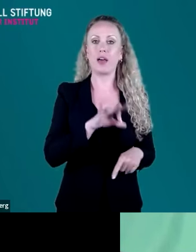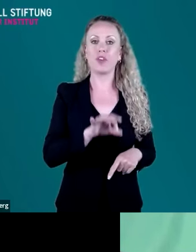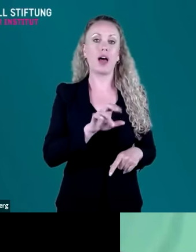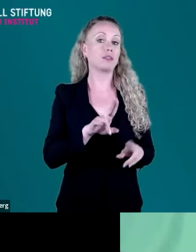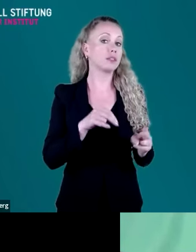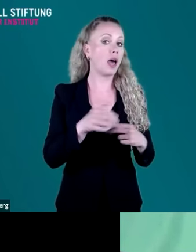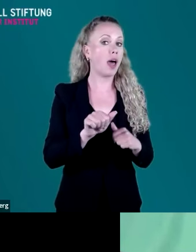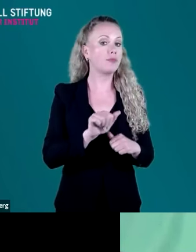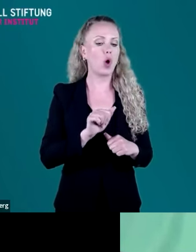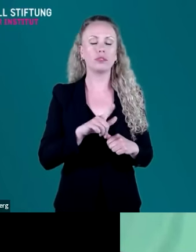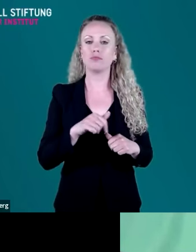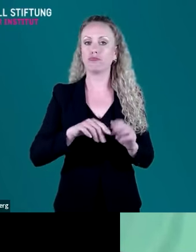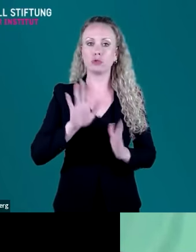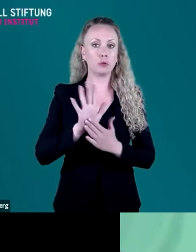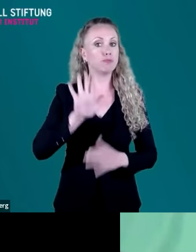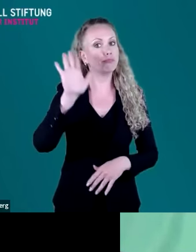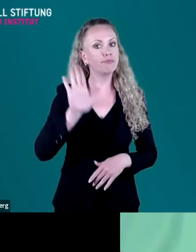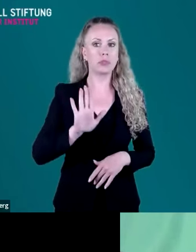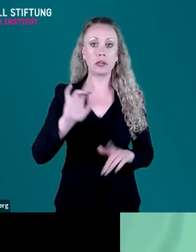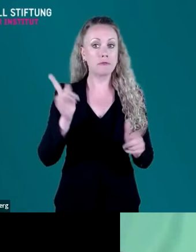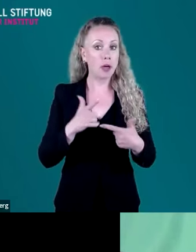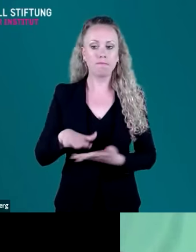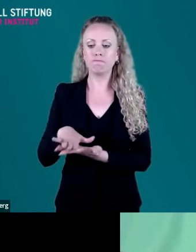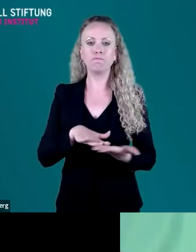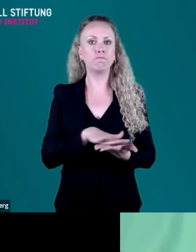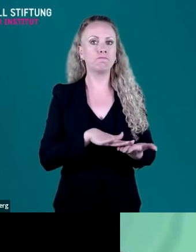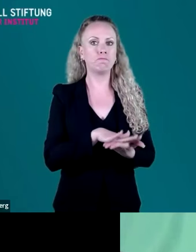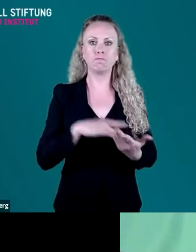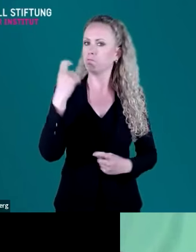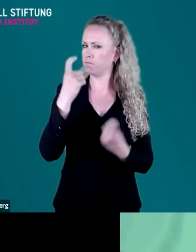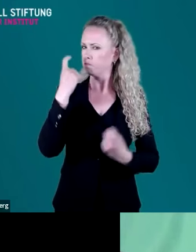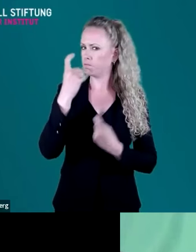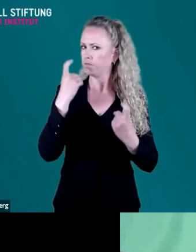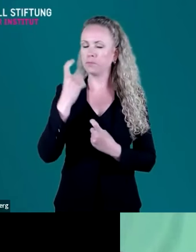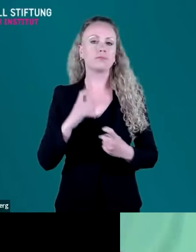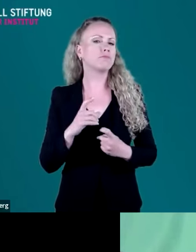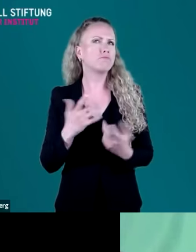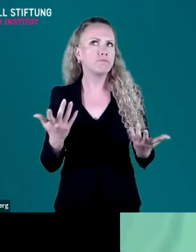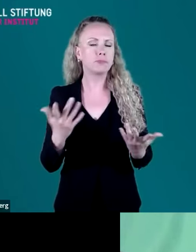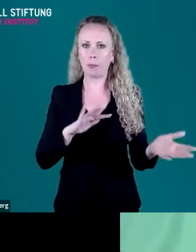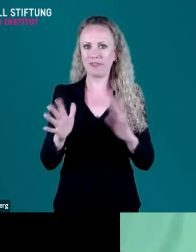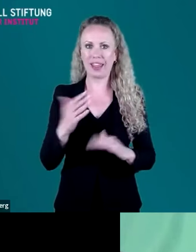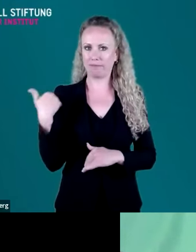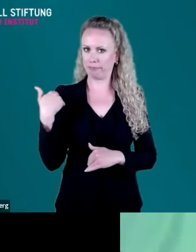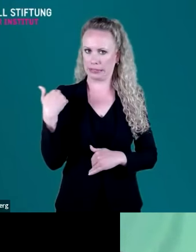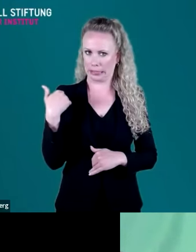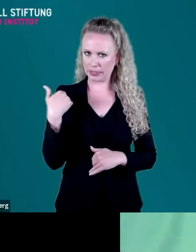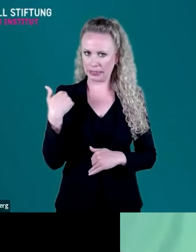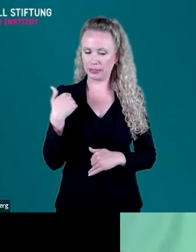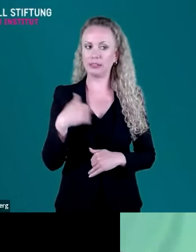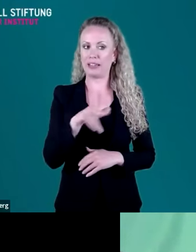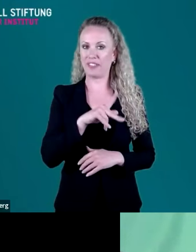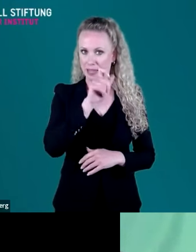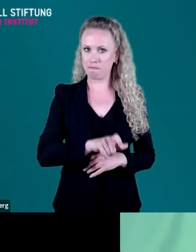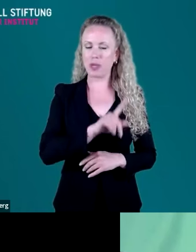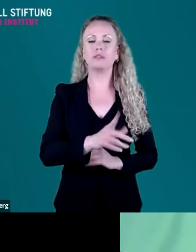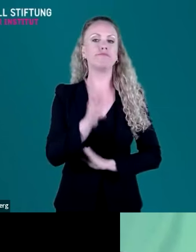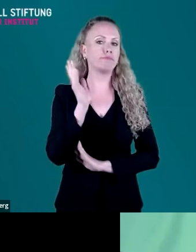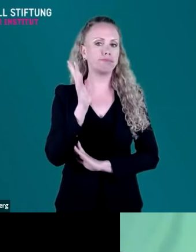Das ist ja schon fast verwunderlich, aber vielleicht war es auch schon so dicht und so viel, was wir heute jetzt hier schon besprochen haben,